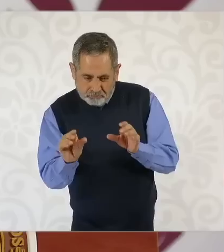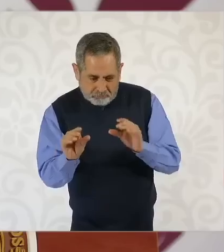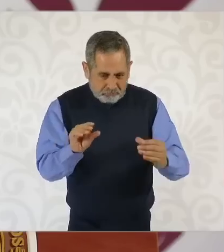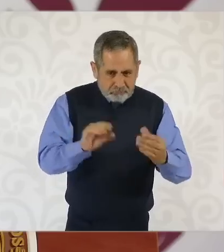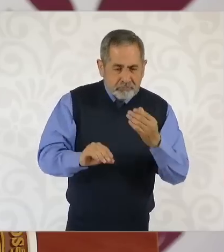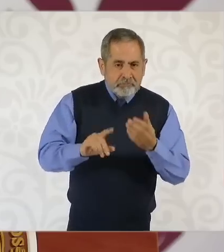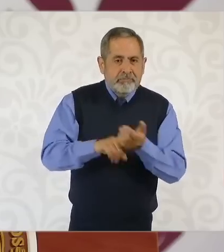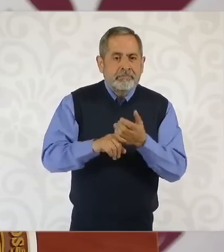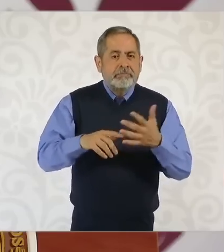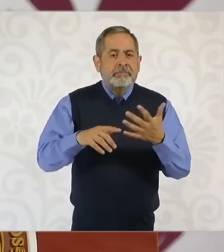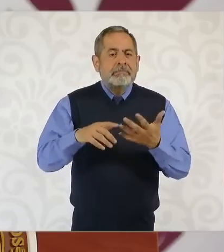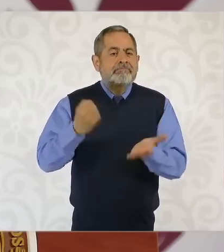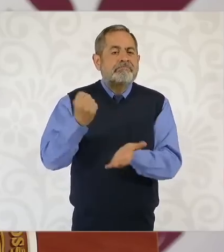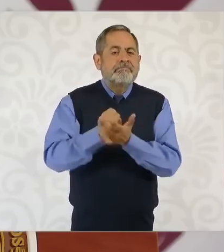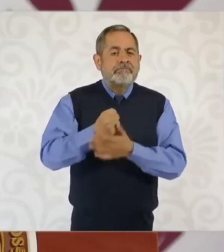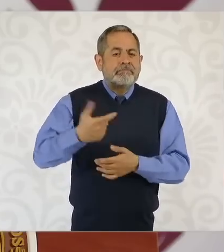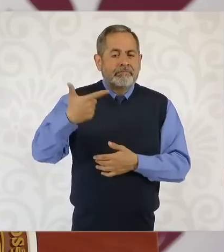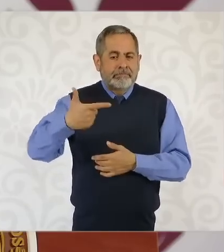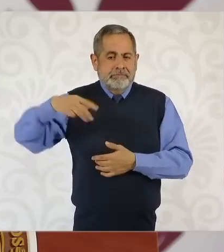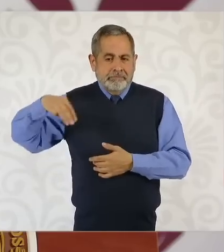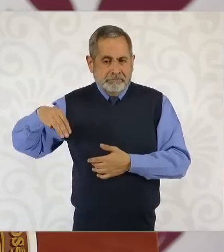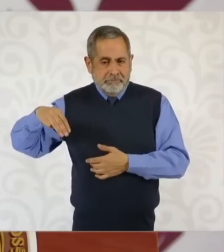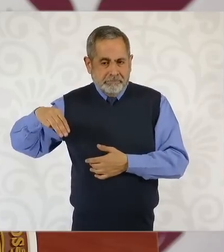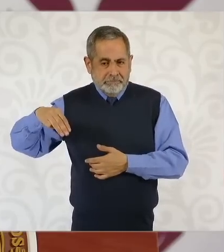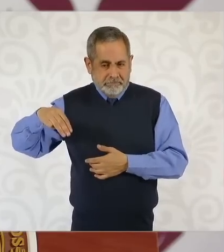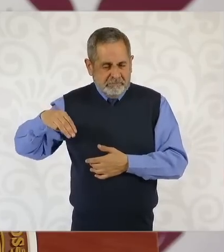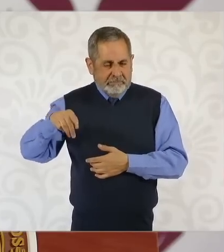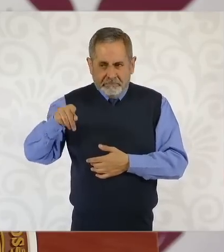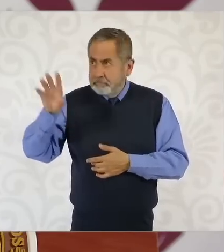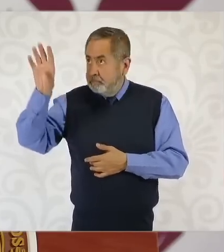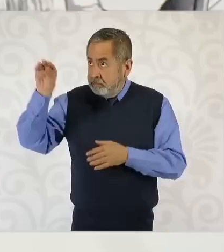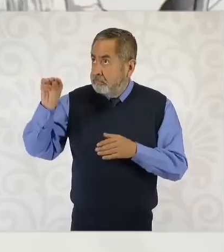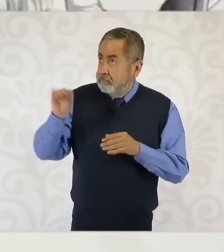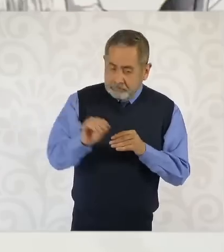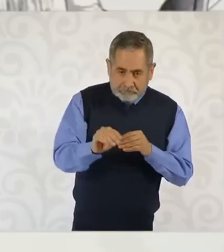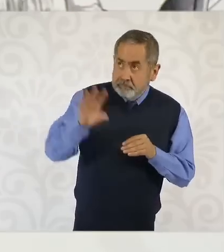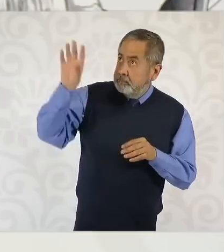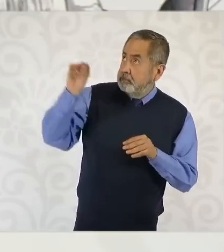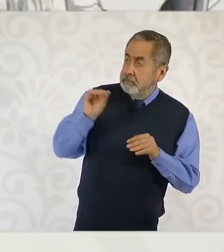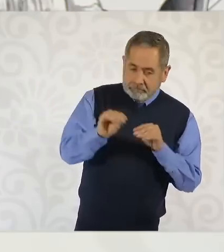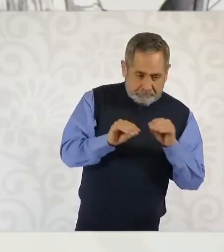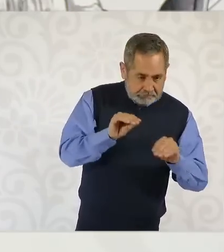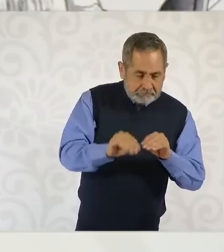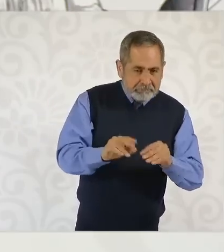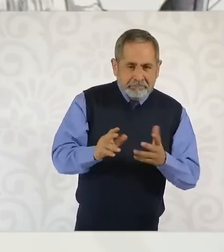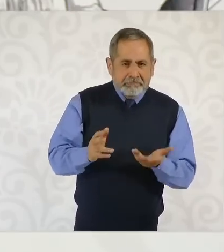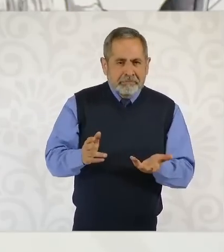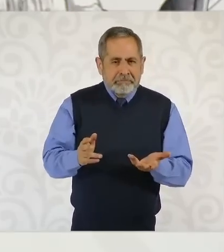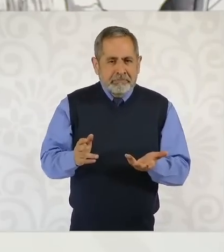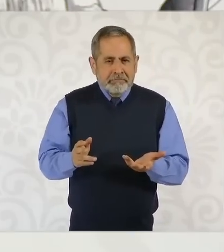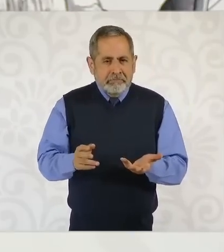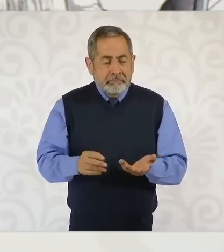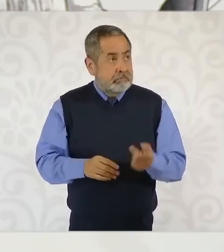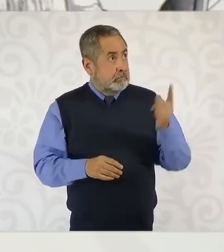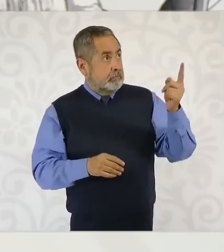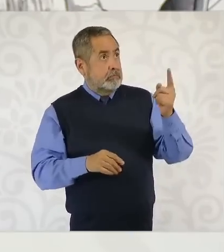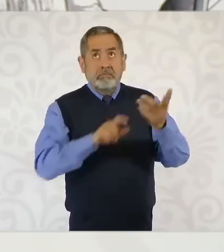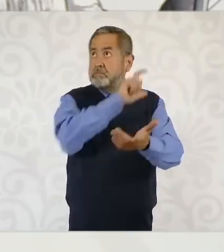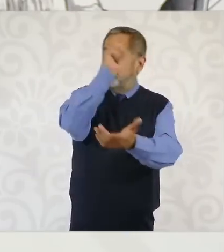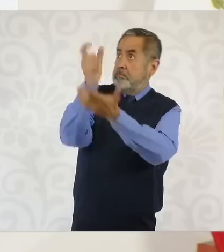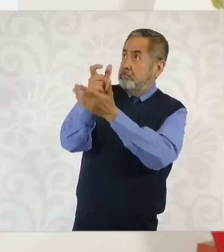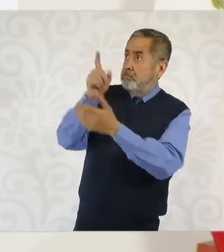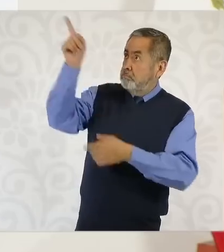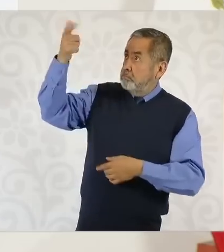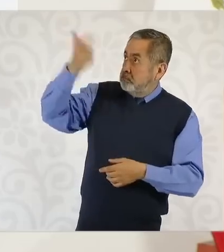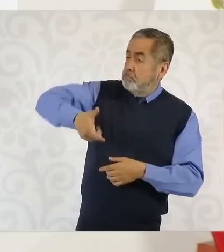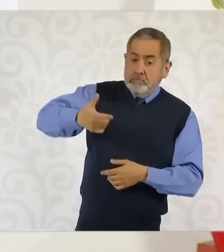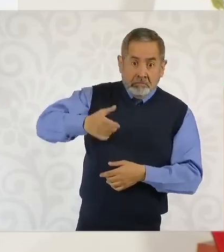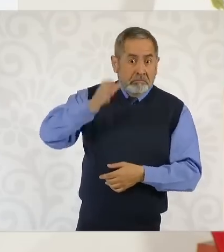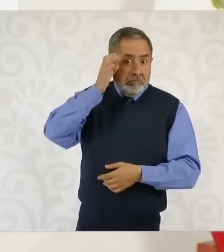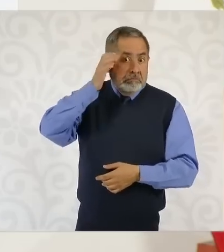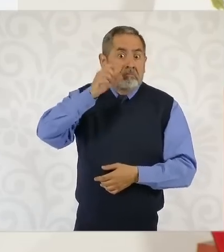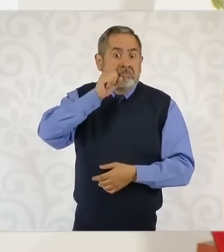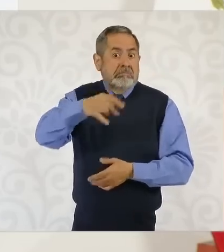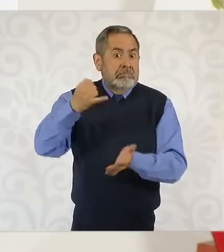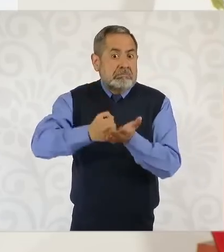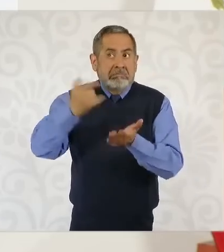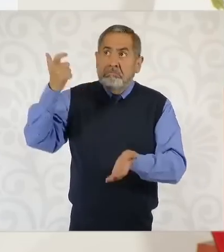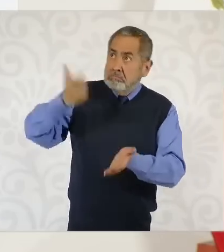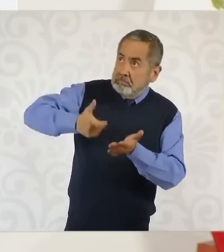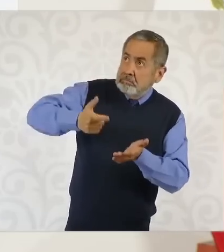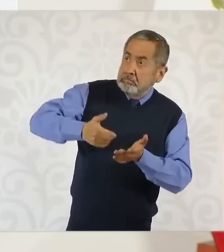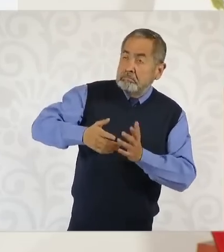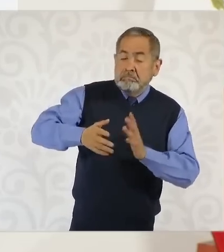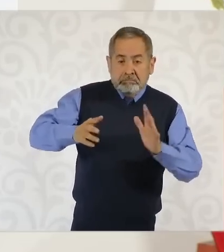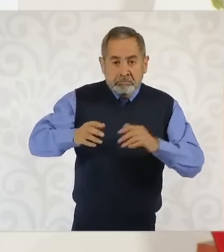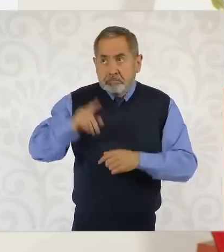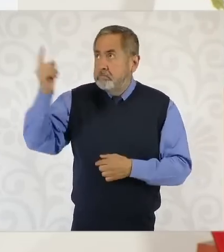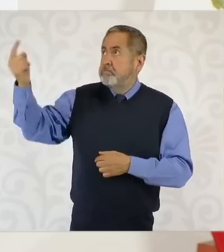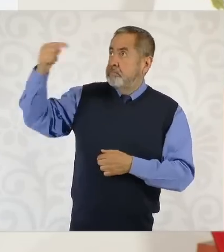Motors Entonces le imponen allá aranceles para Estados Unidos entonces llega aquí a México y en